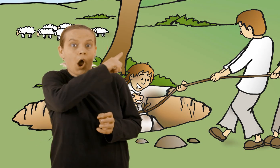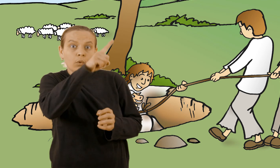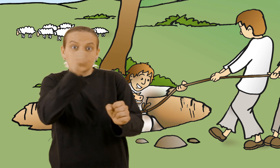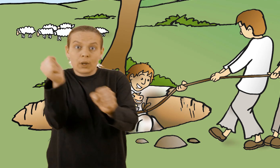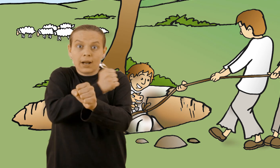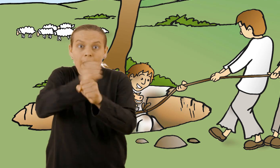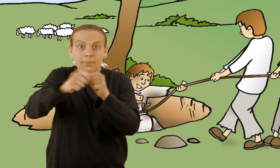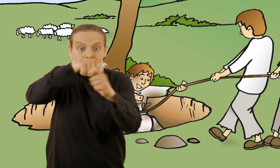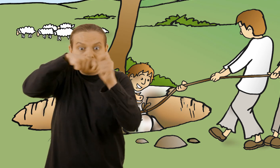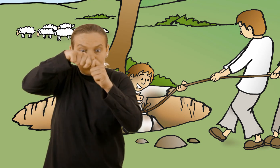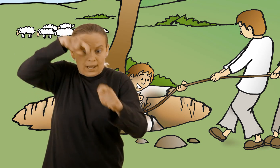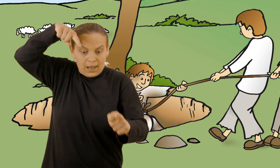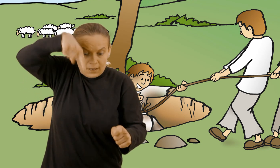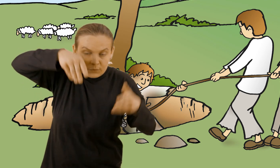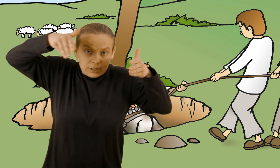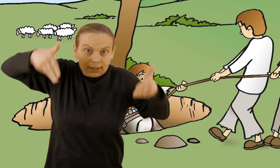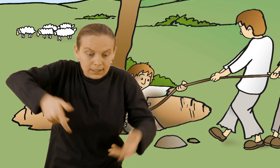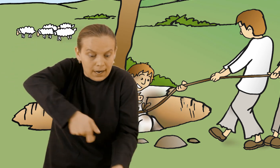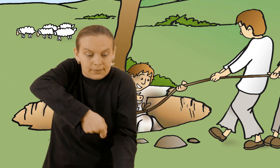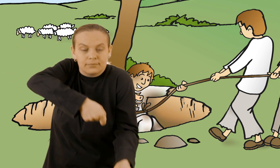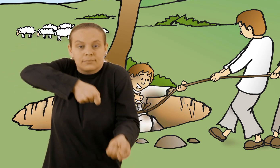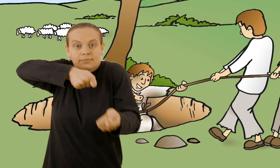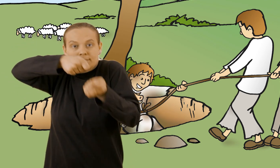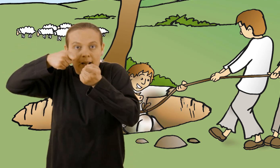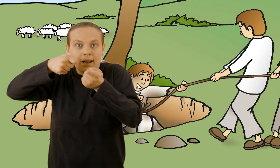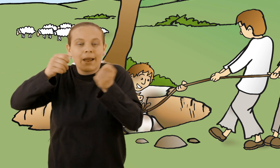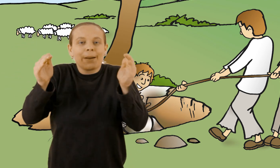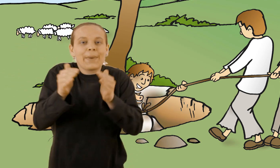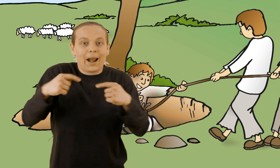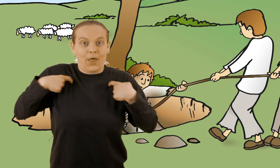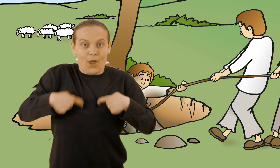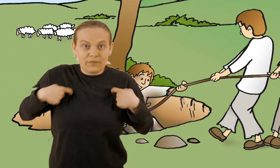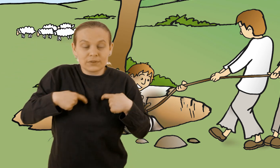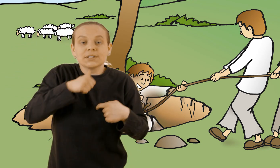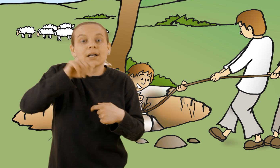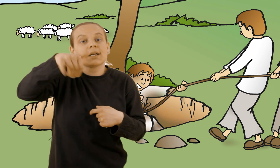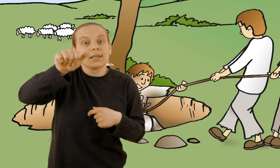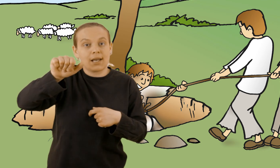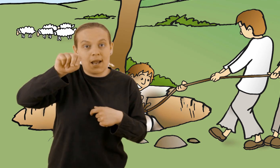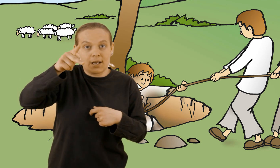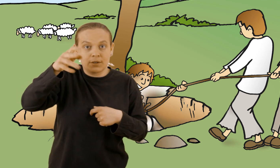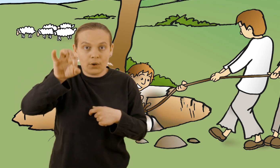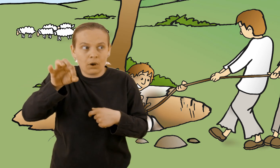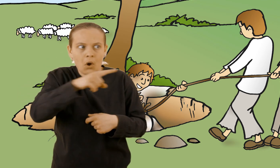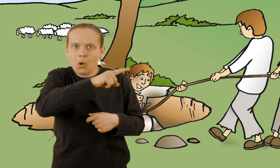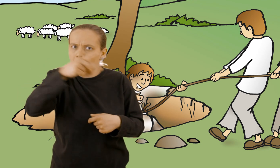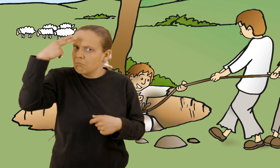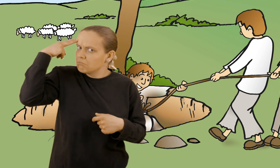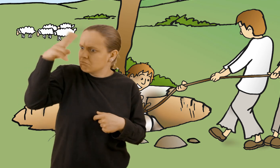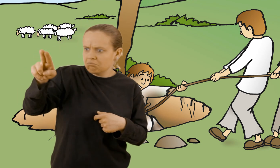Donijeli oni uže, izvukli janje i Janka, (J-A-N-K-O)